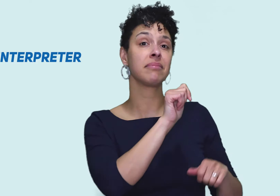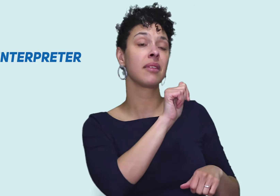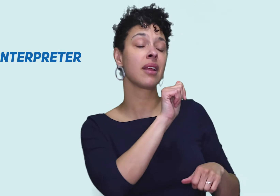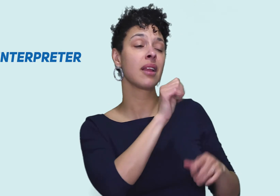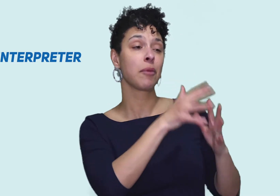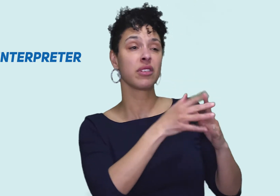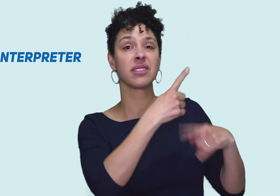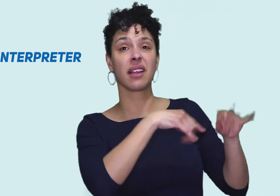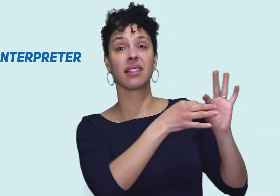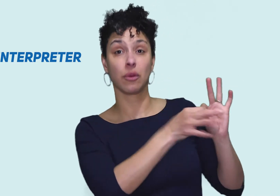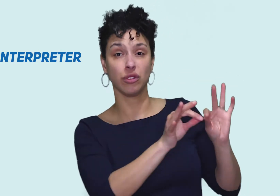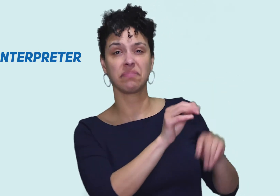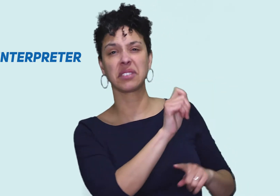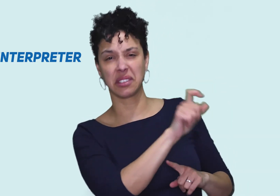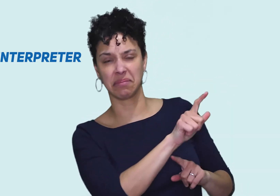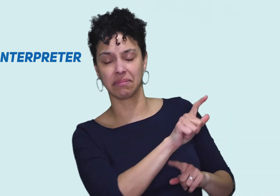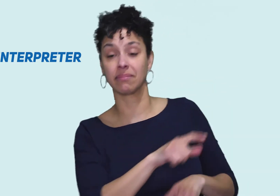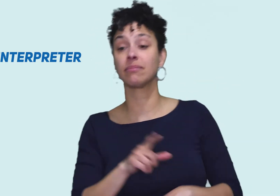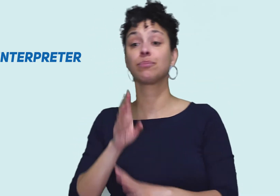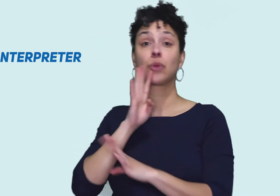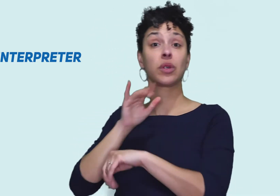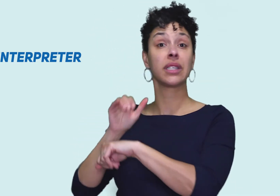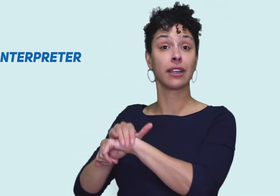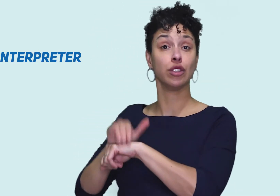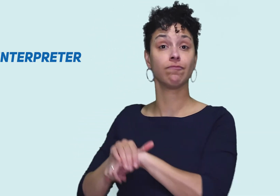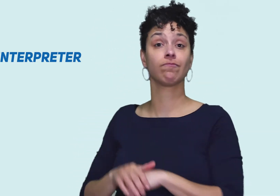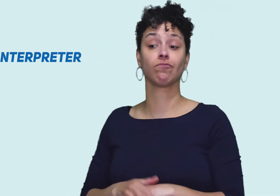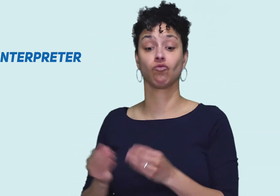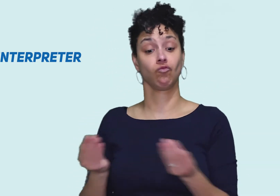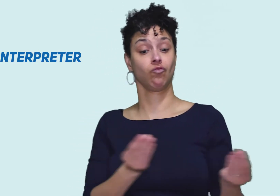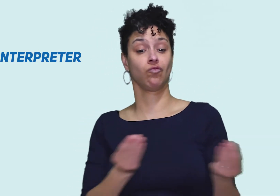señas estadounidense (ASL) e inglés hablado.